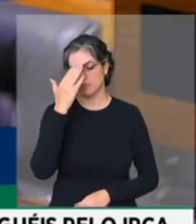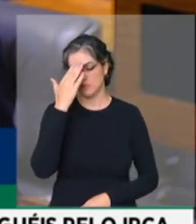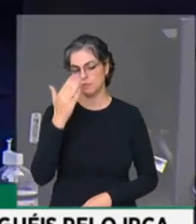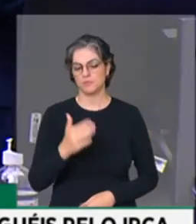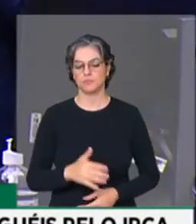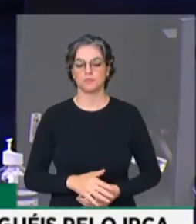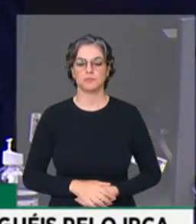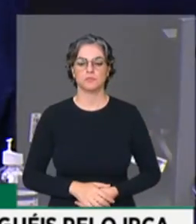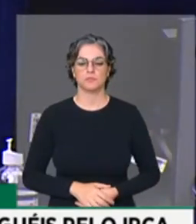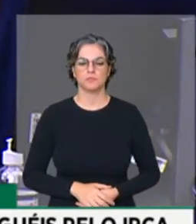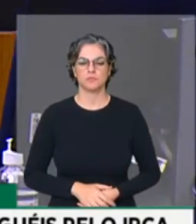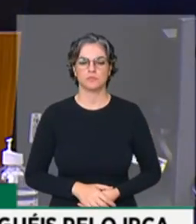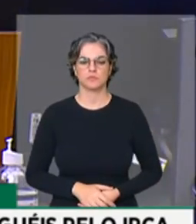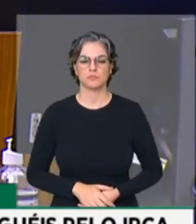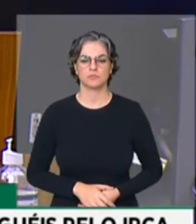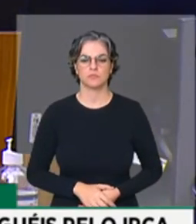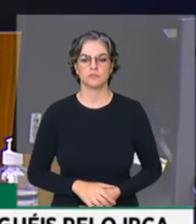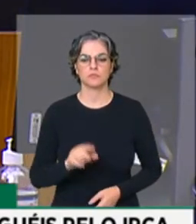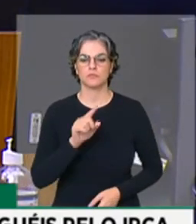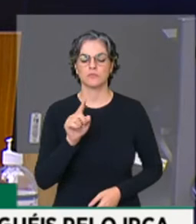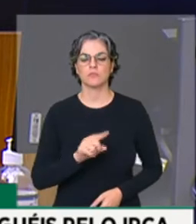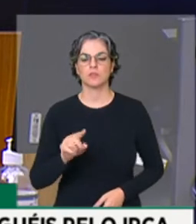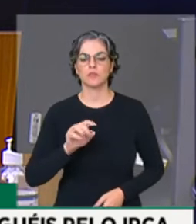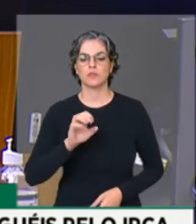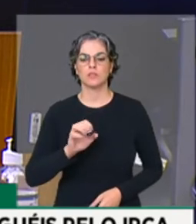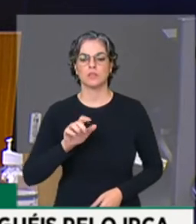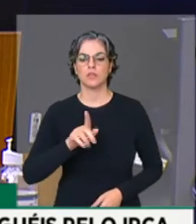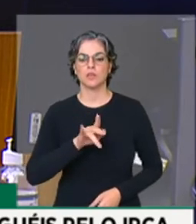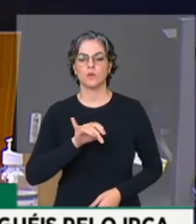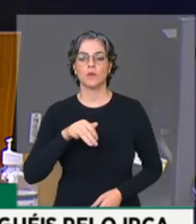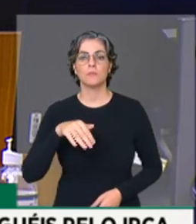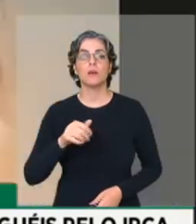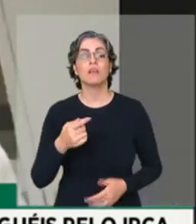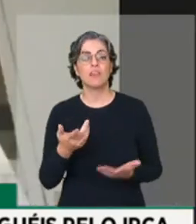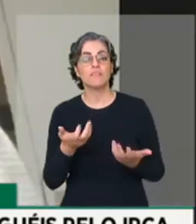[PRESIDENTE]: ALGUMA CONSIDERAÇÃO ANTES DE VOTAR